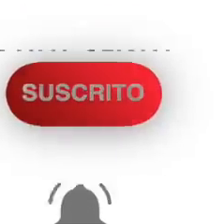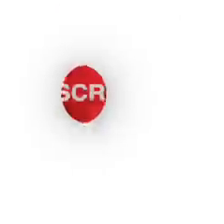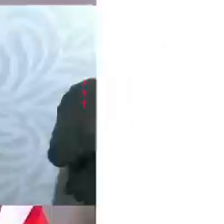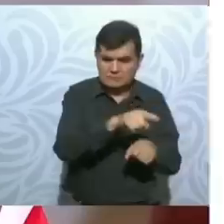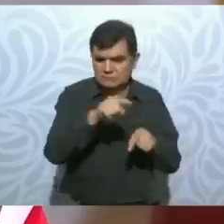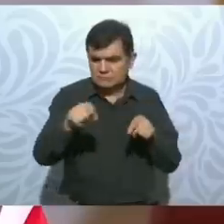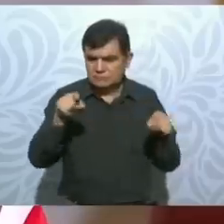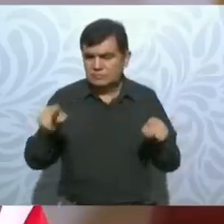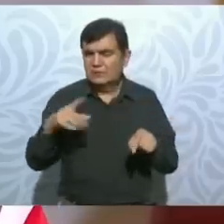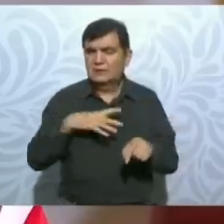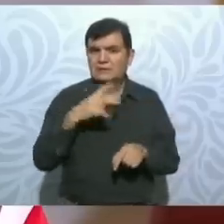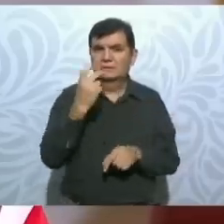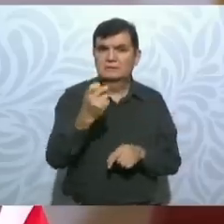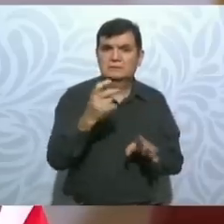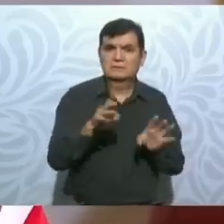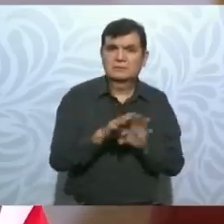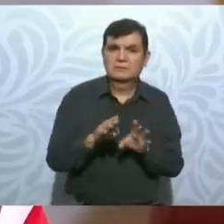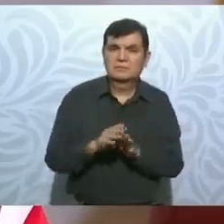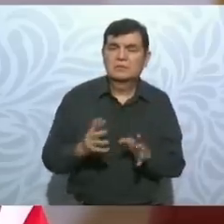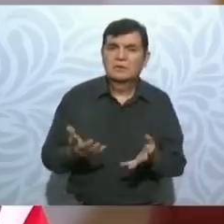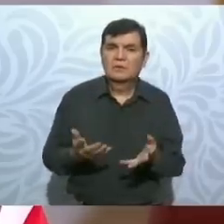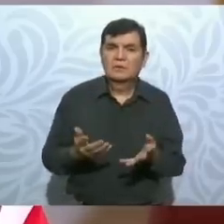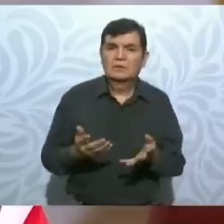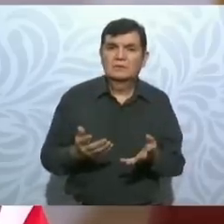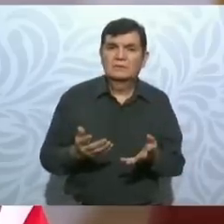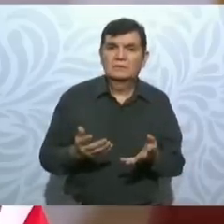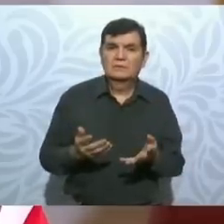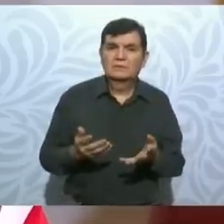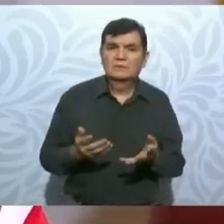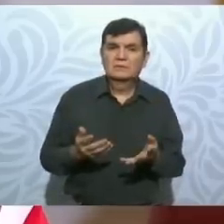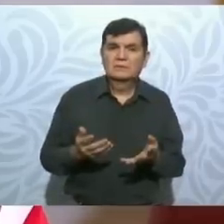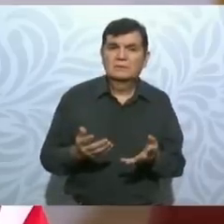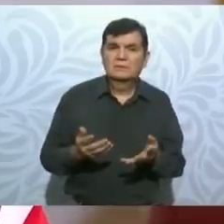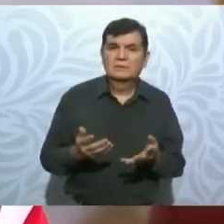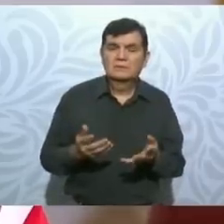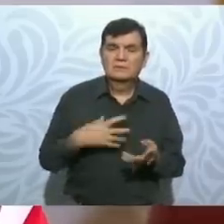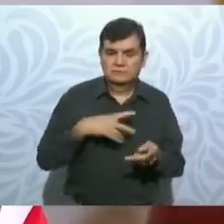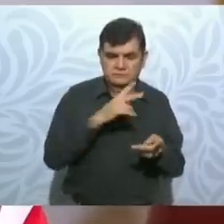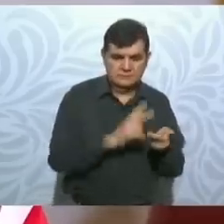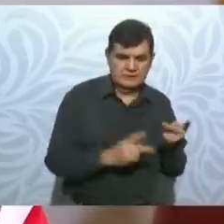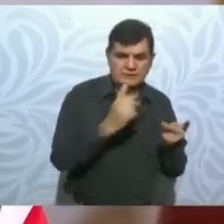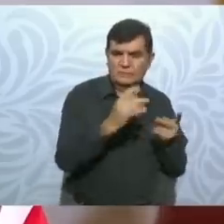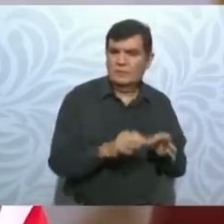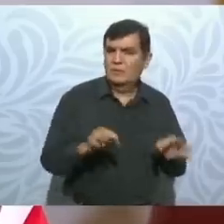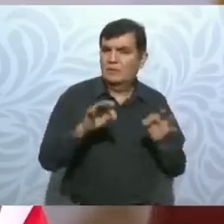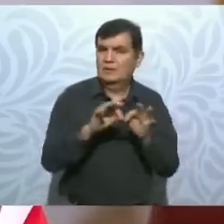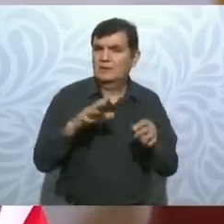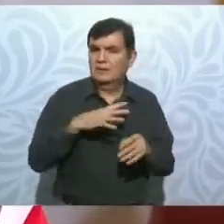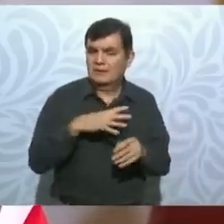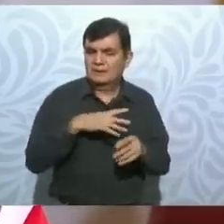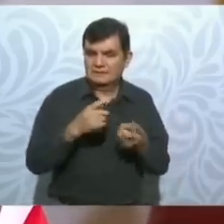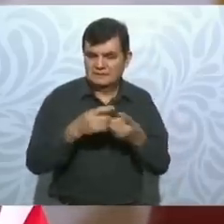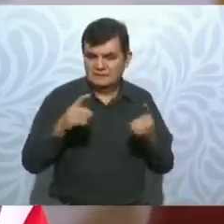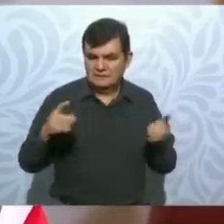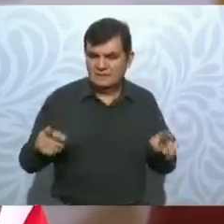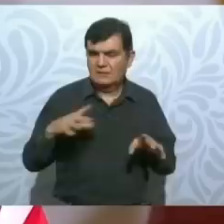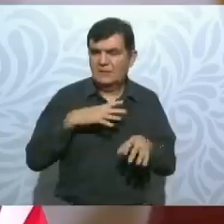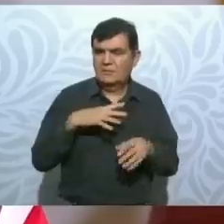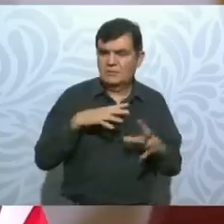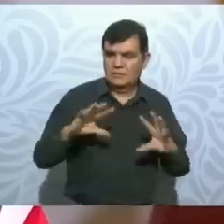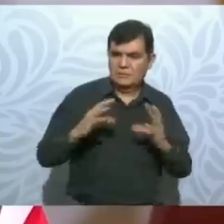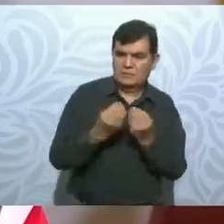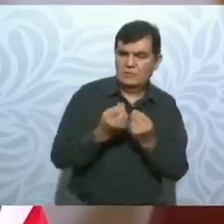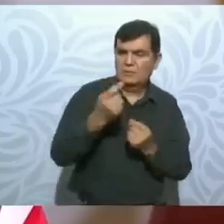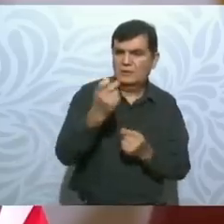es un eh una parte muy importante que tenemos que desarrollar conjuntamente para poder pues